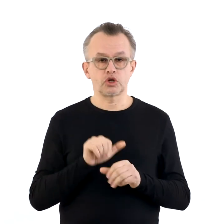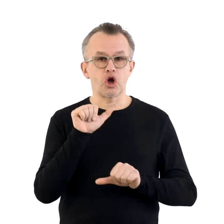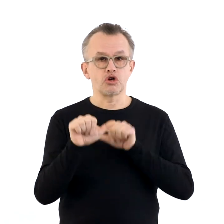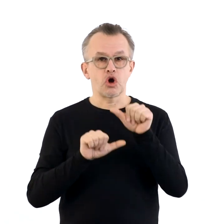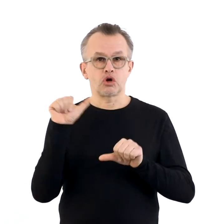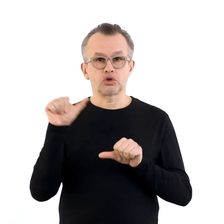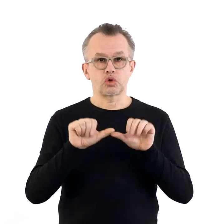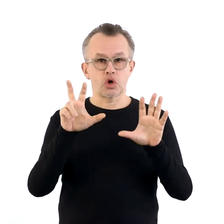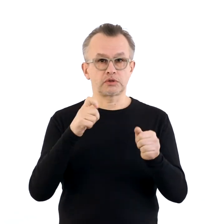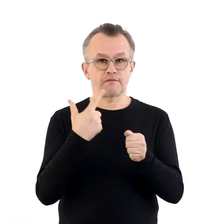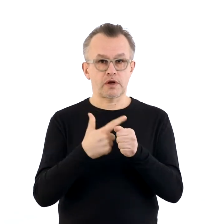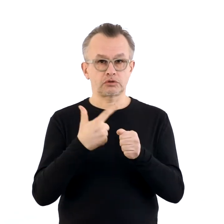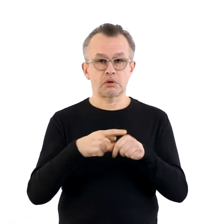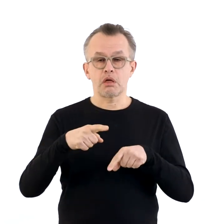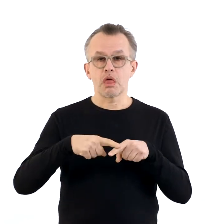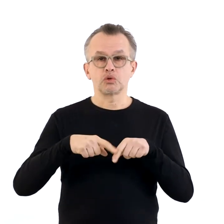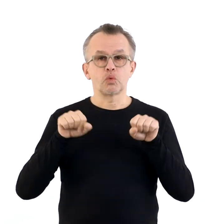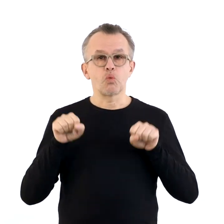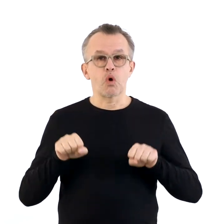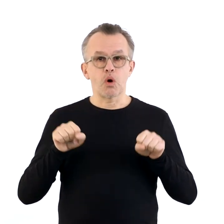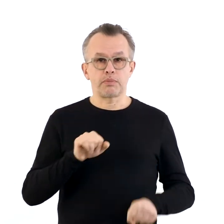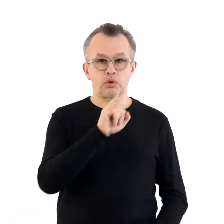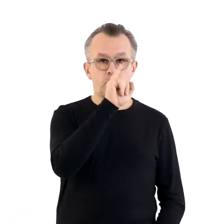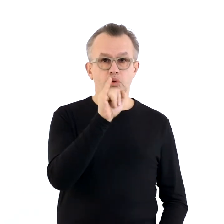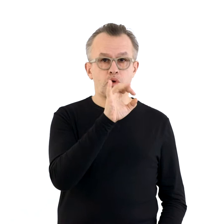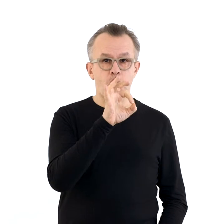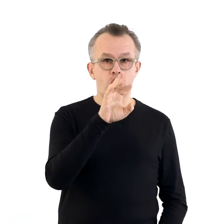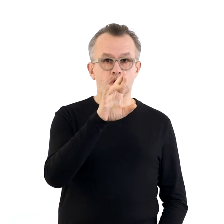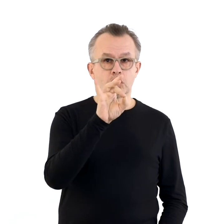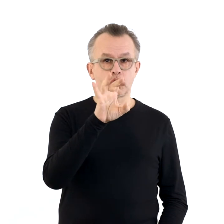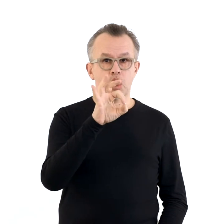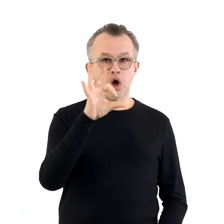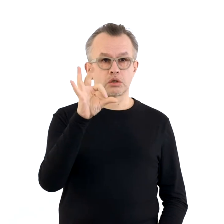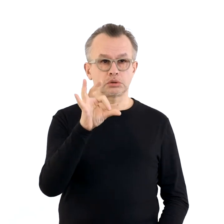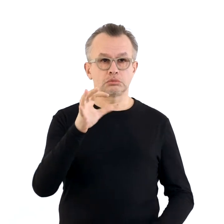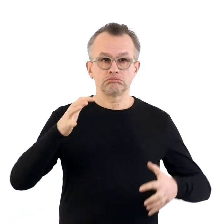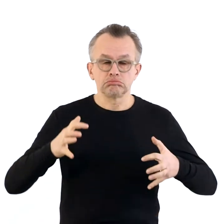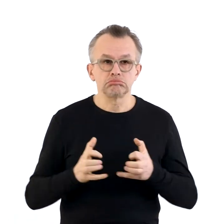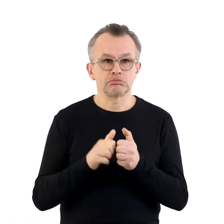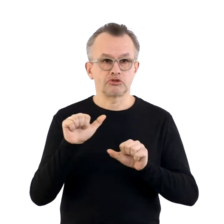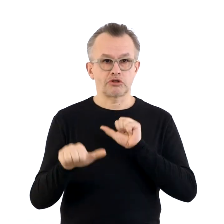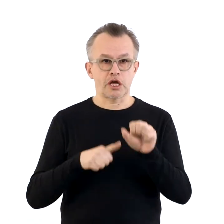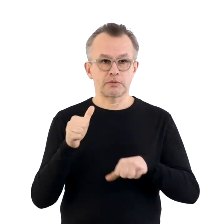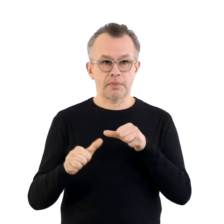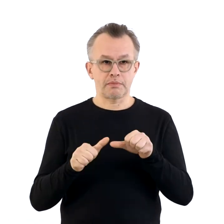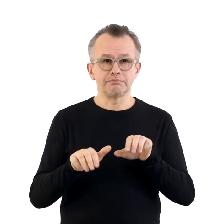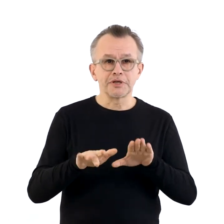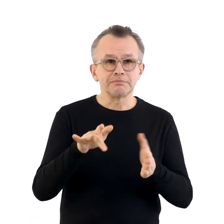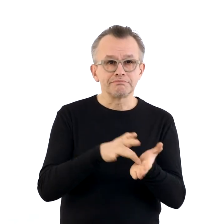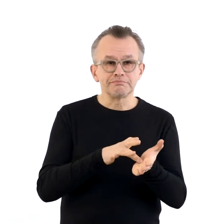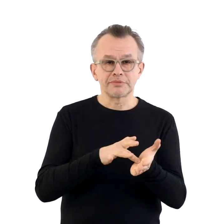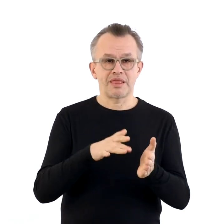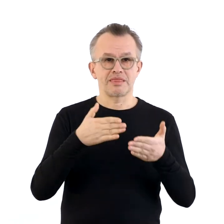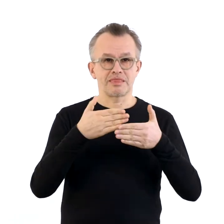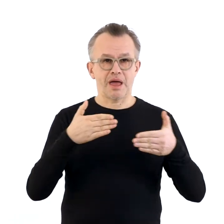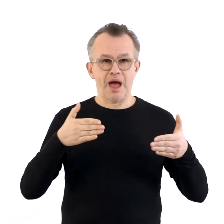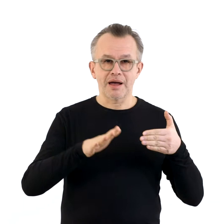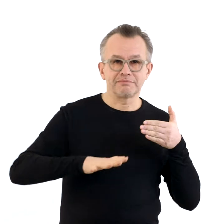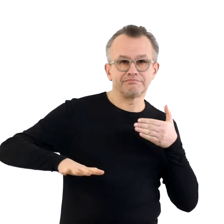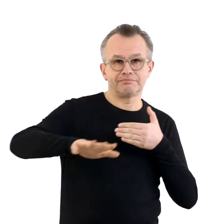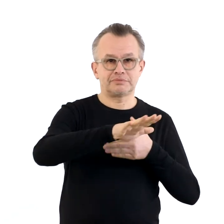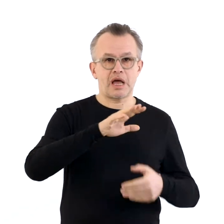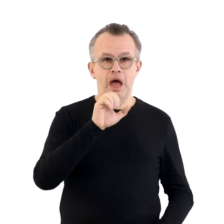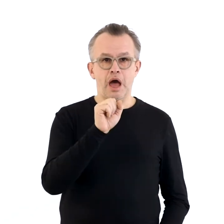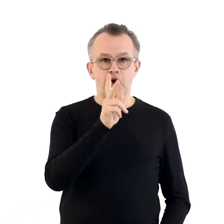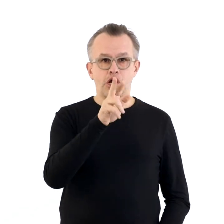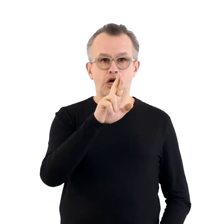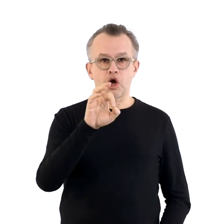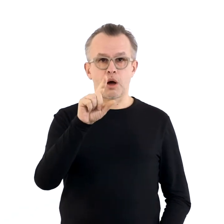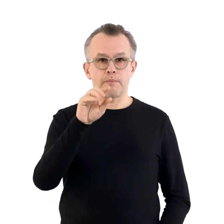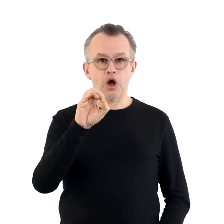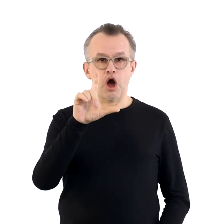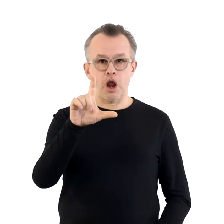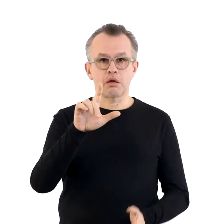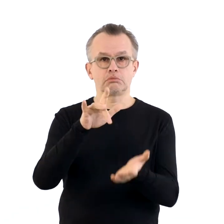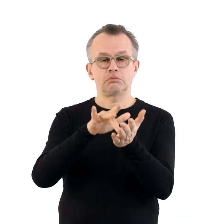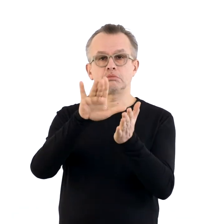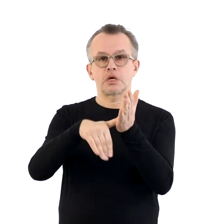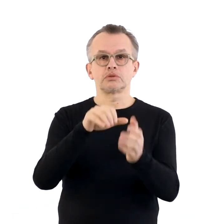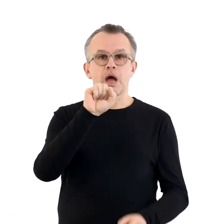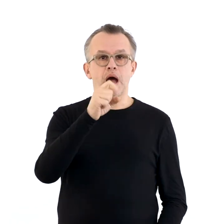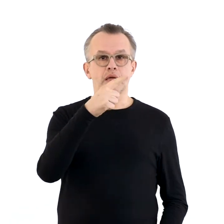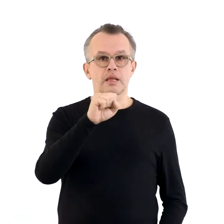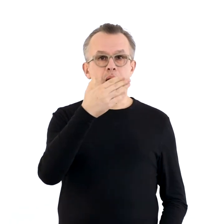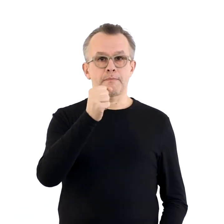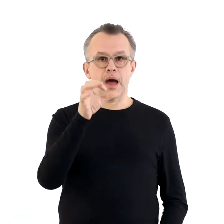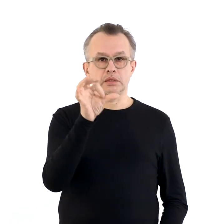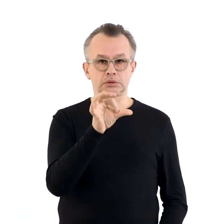Została znaleziona przez greckiego wieśniaka Jorgosa w 1820 r. w okolicach teatru na terenie akropolu w Adamas,